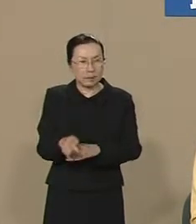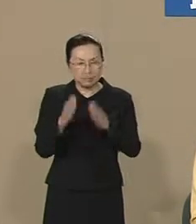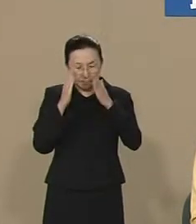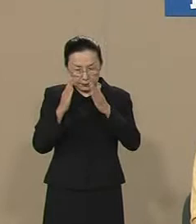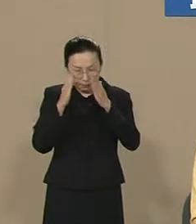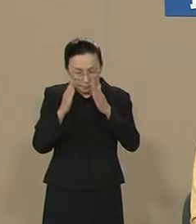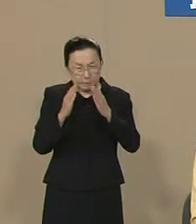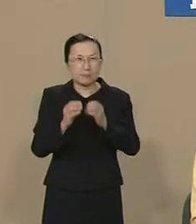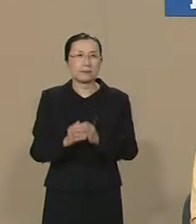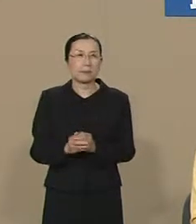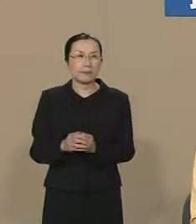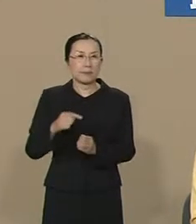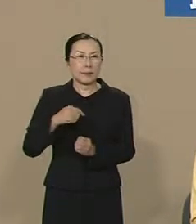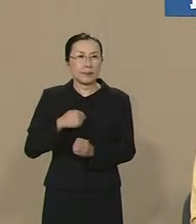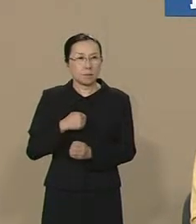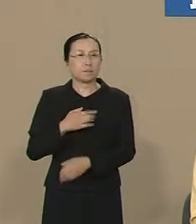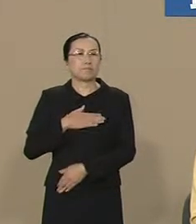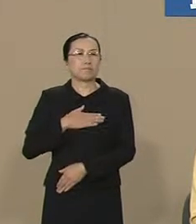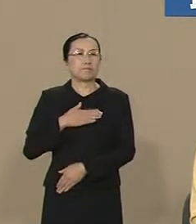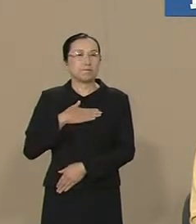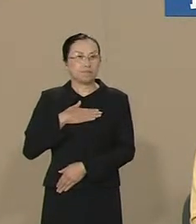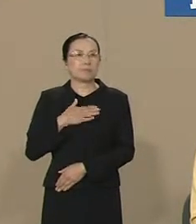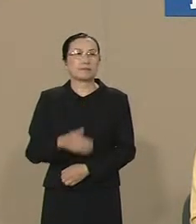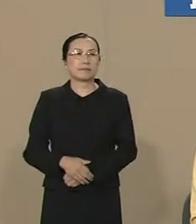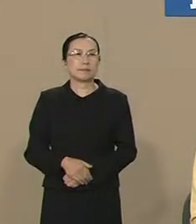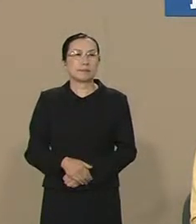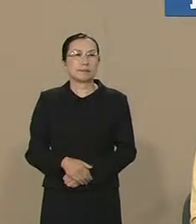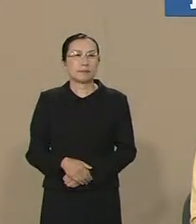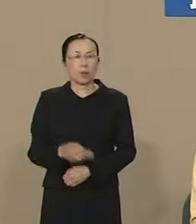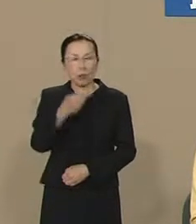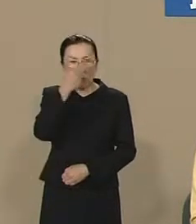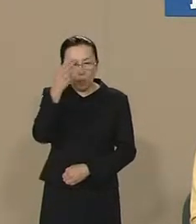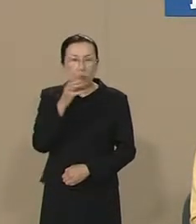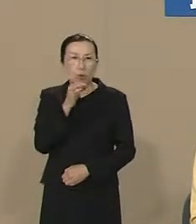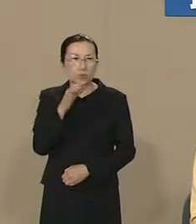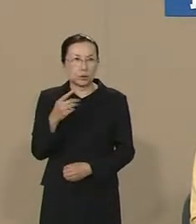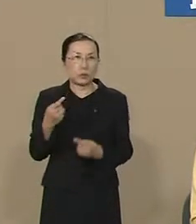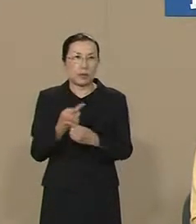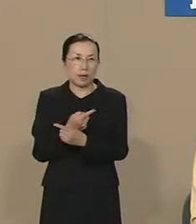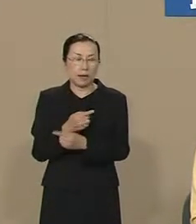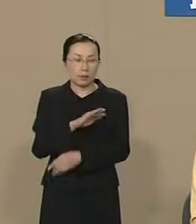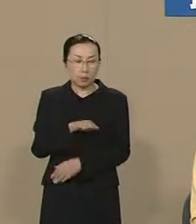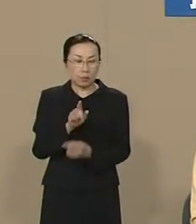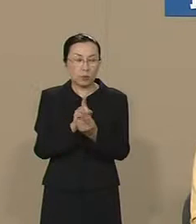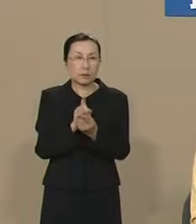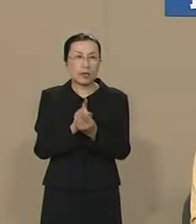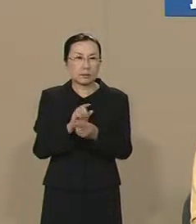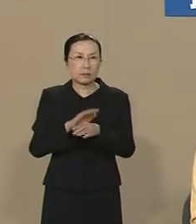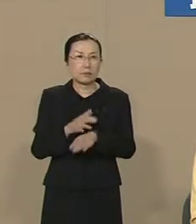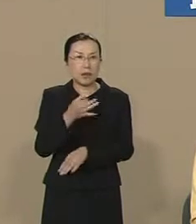自負しています｡ 高校無償化､ 子どもに対する手当の増額､